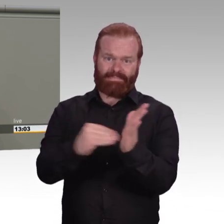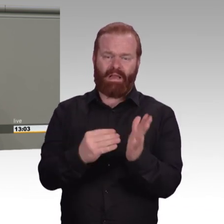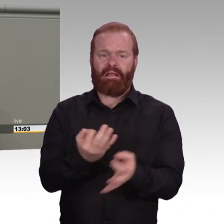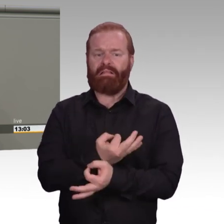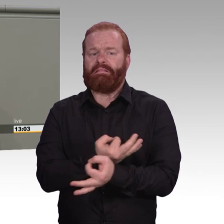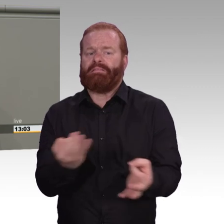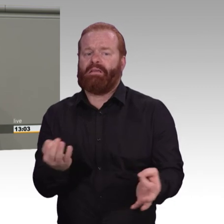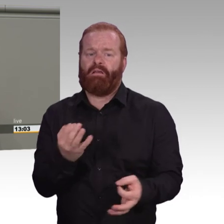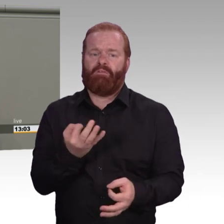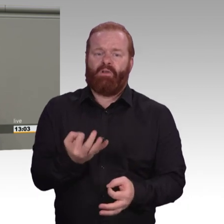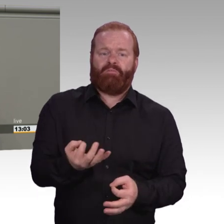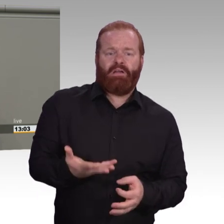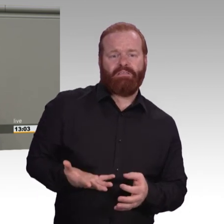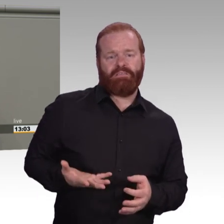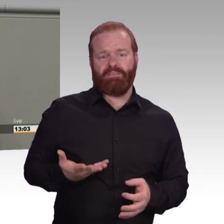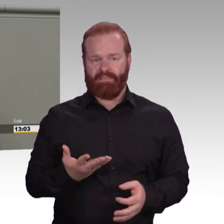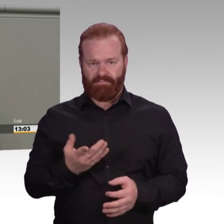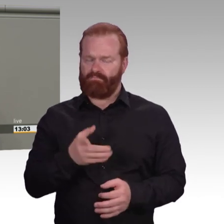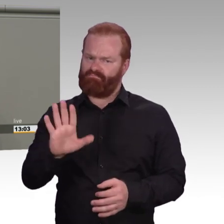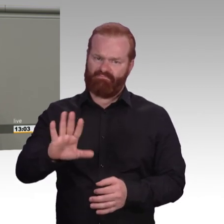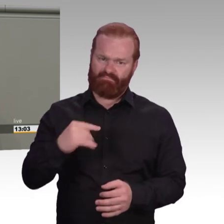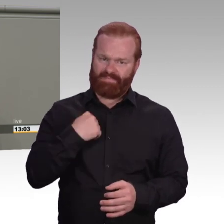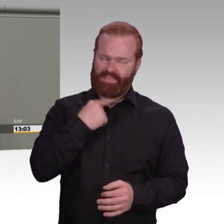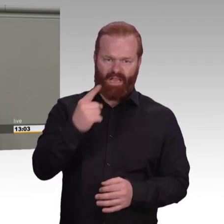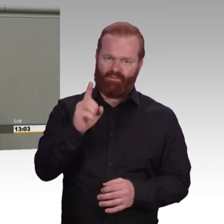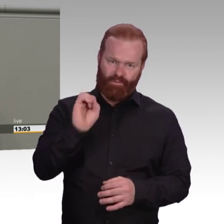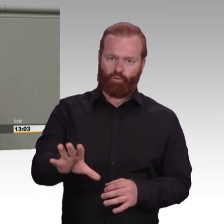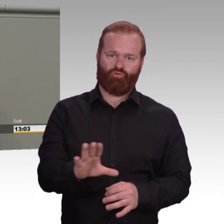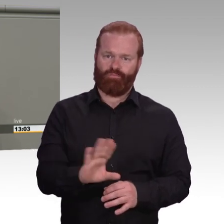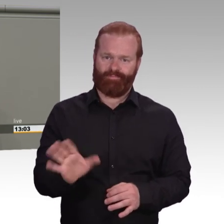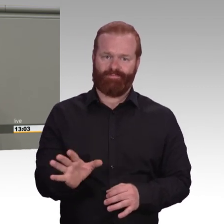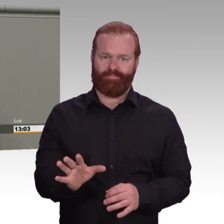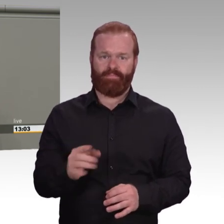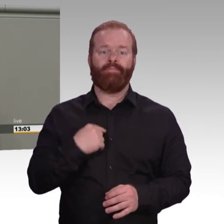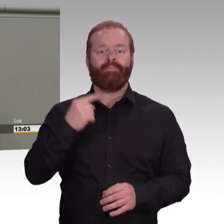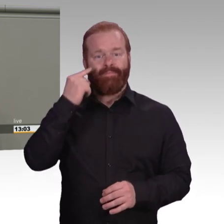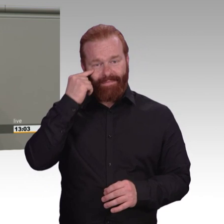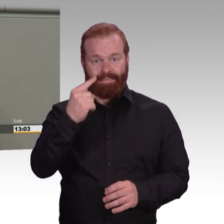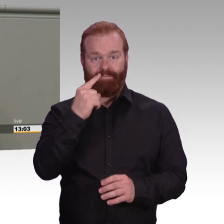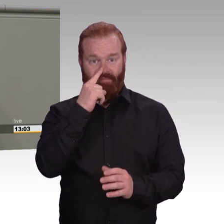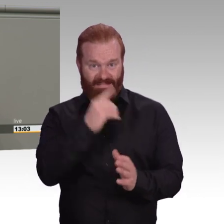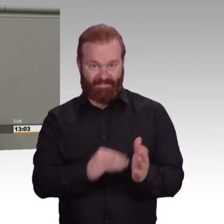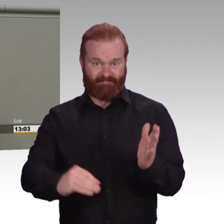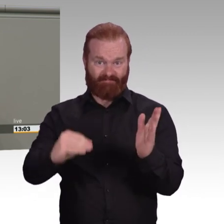Aber die Aufnahme der Kinderrechte ins Grundgesetz macht ganz konkrete Fortschritte und ganz konkrete Änderungen.